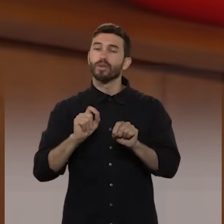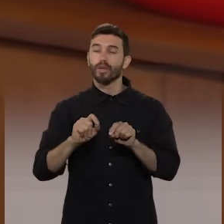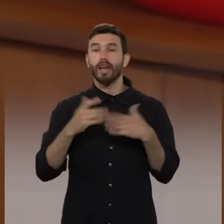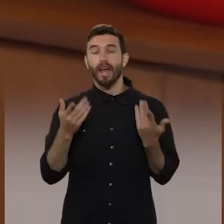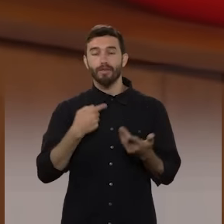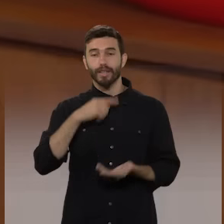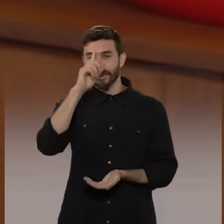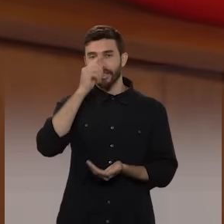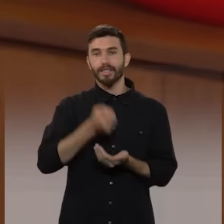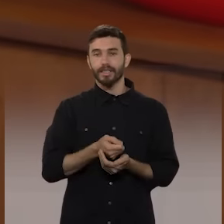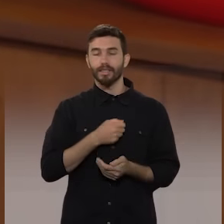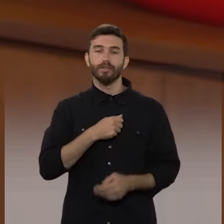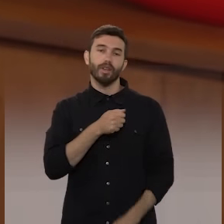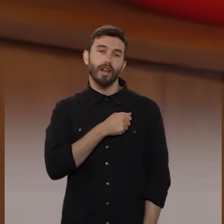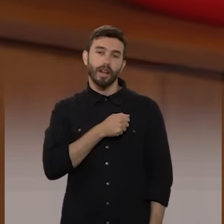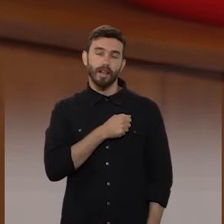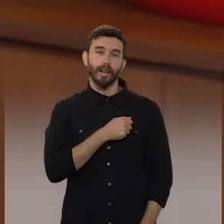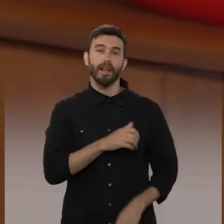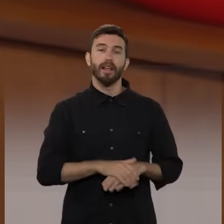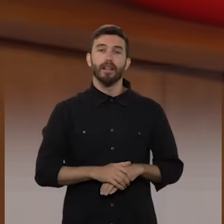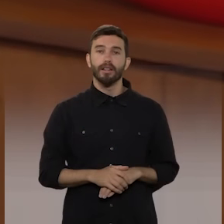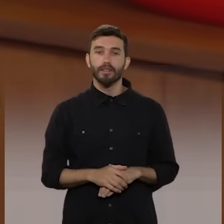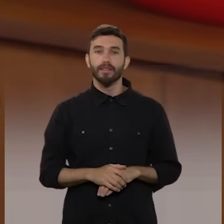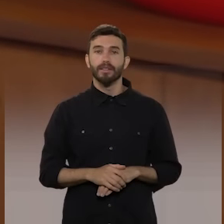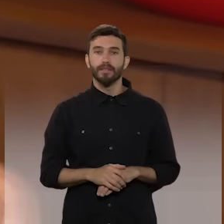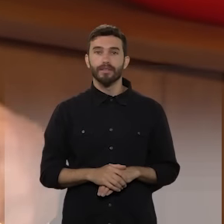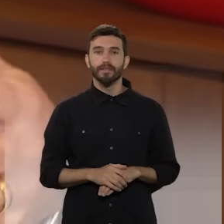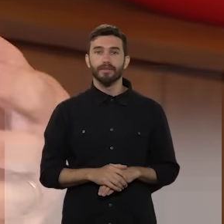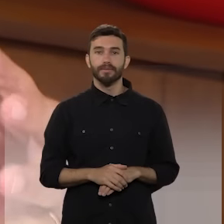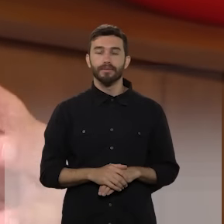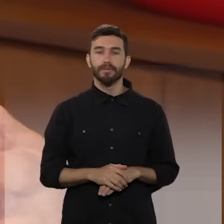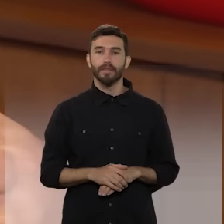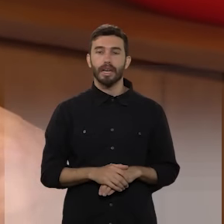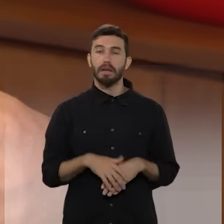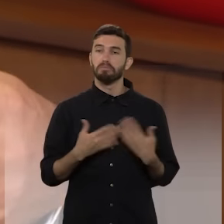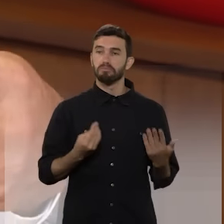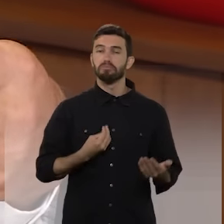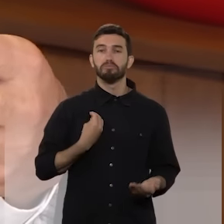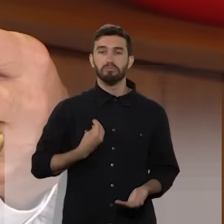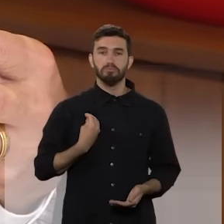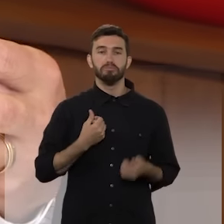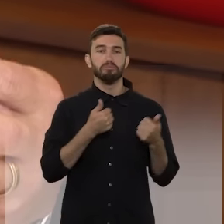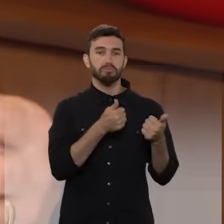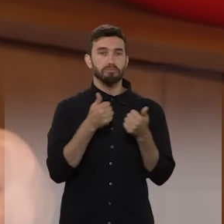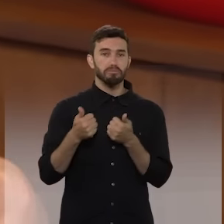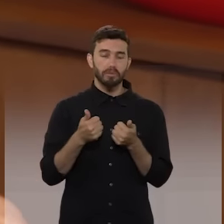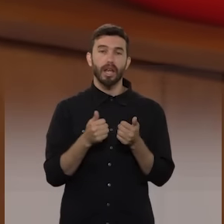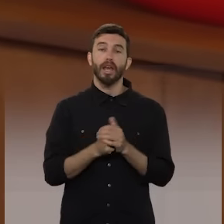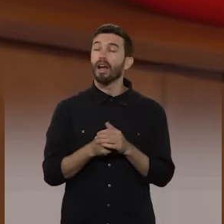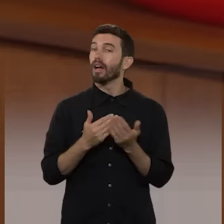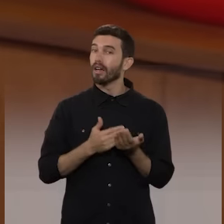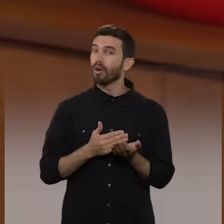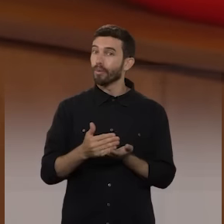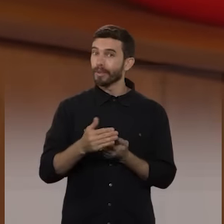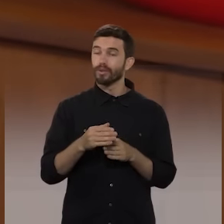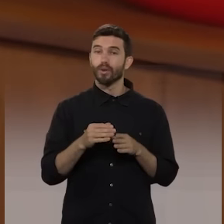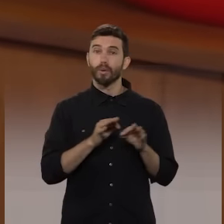primeiro momento. Funcionou bem o Canadá, nós acabamos começando o projeto no meio da